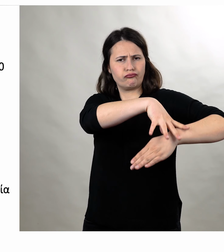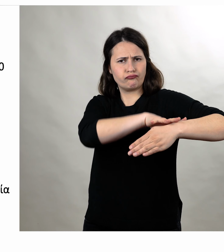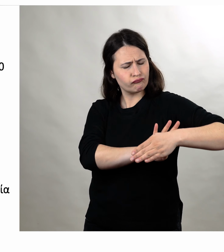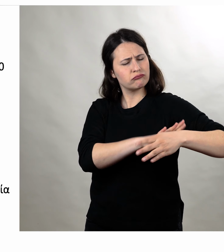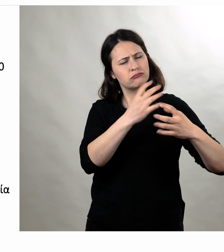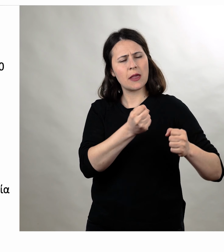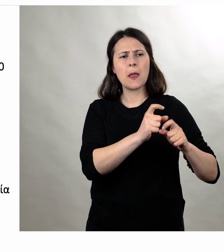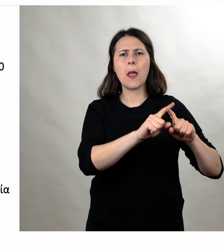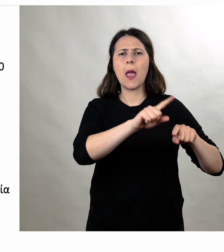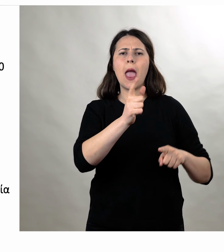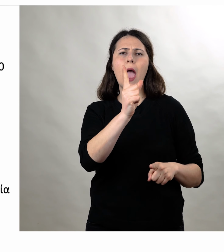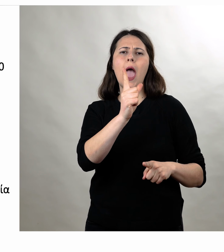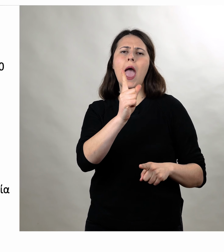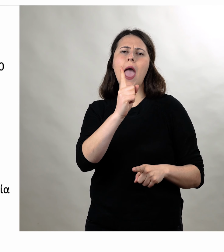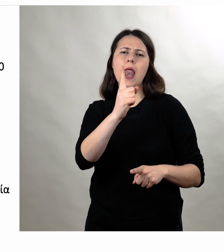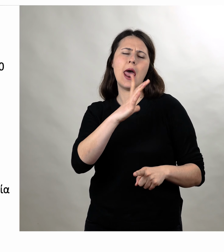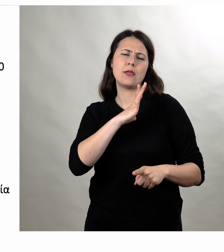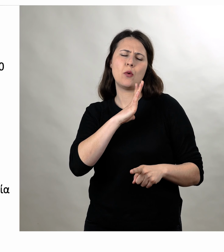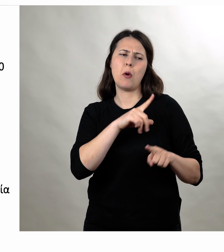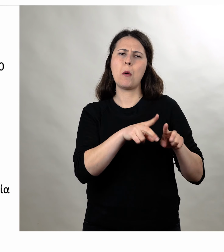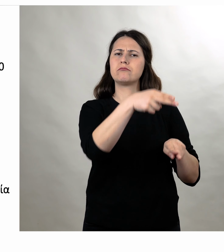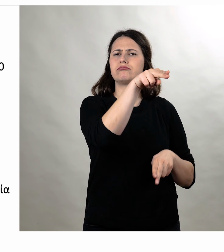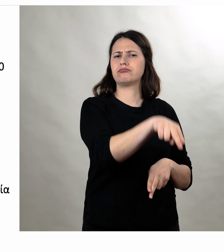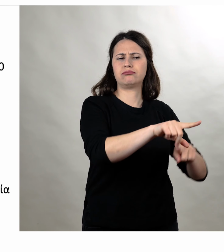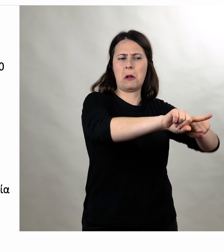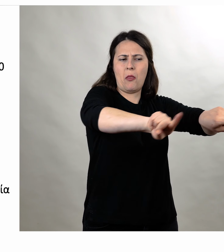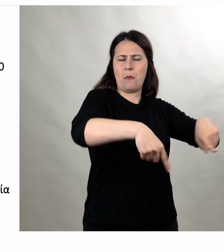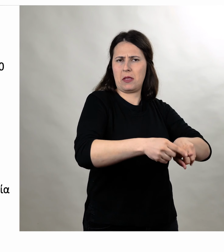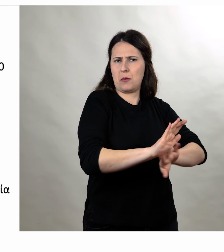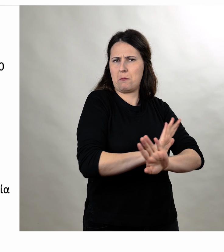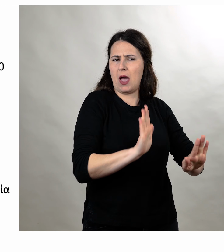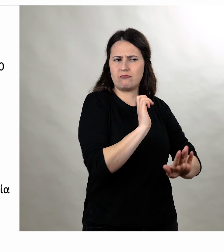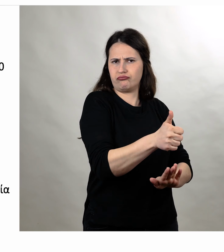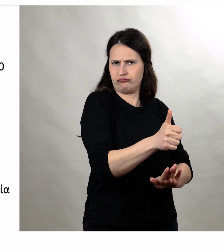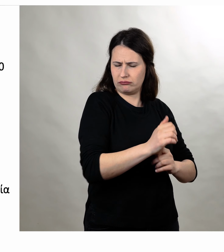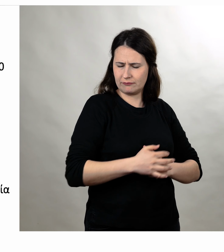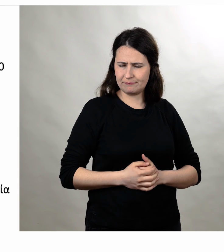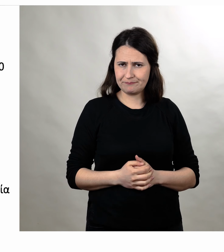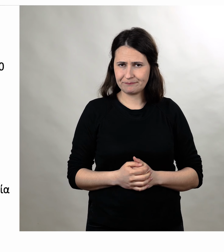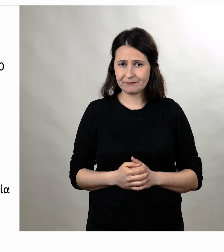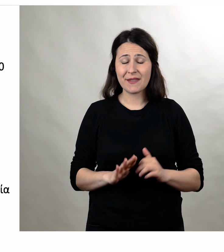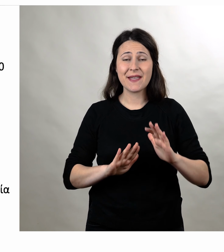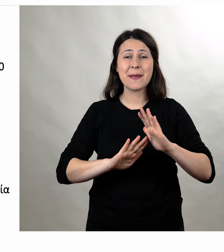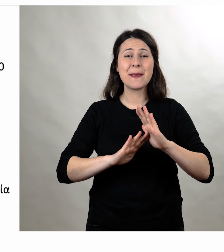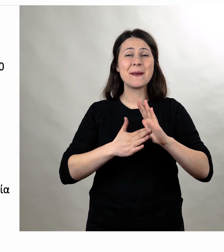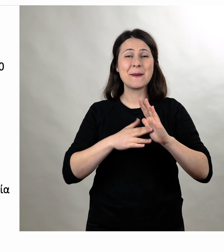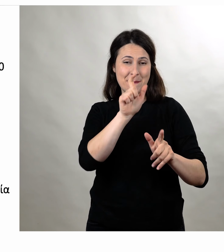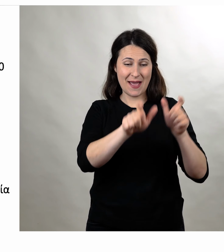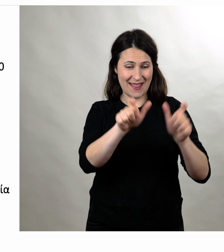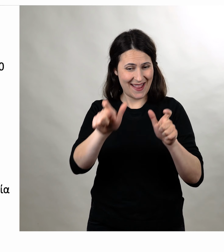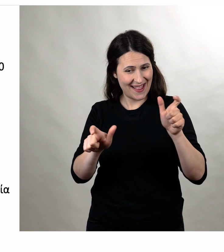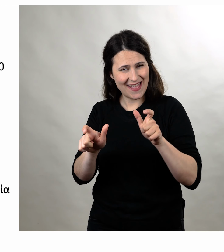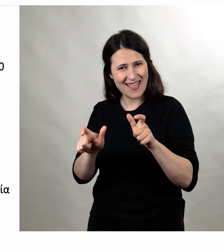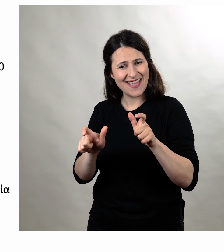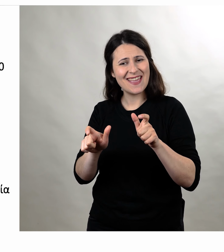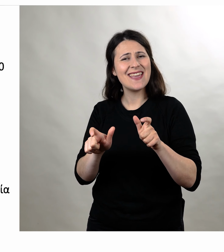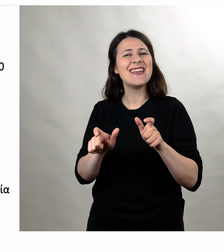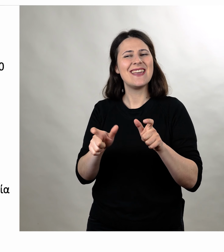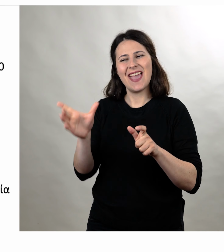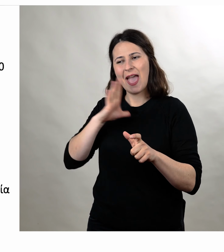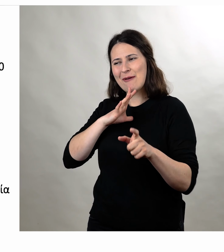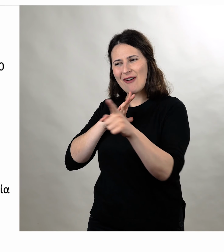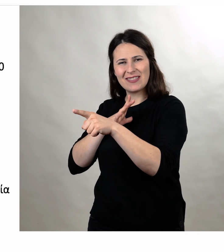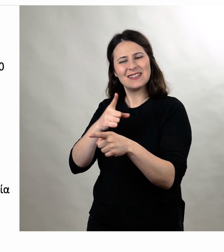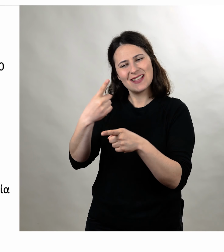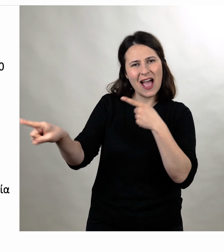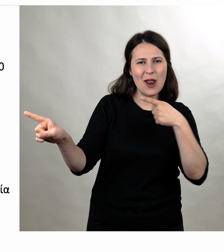Το πλήρωμα χρησιμοποιεί ξεχωριστές εγκαταστάσεις από εκείνες που χρησιμοποιούν οι επιβάτες